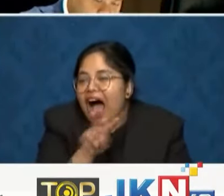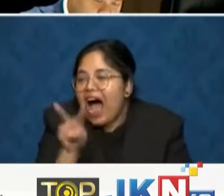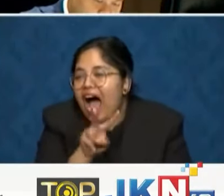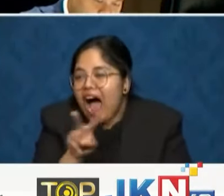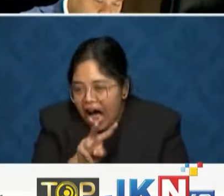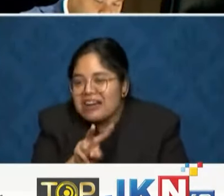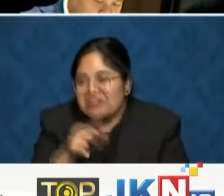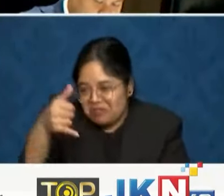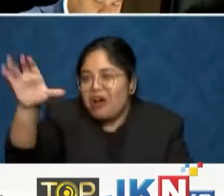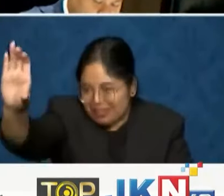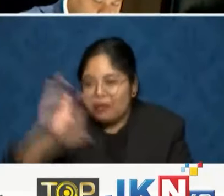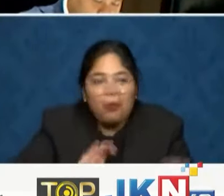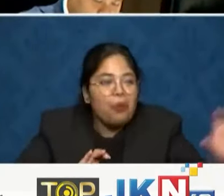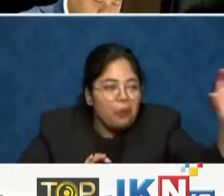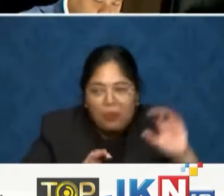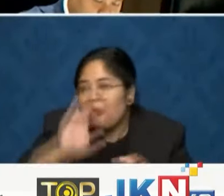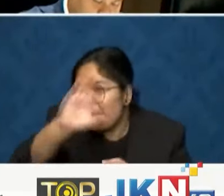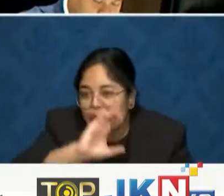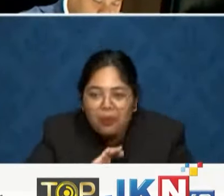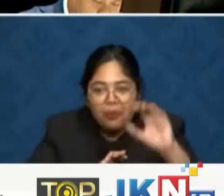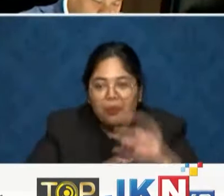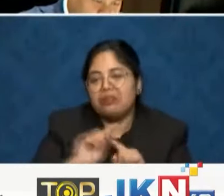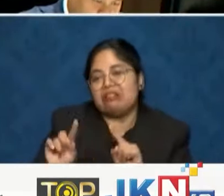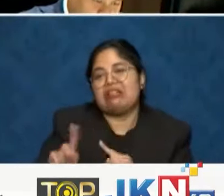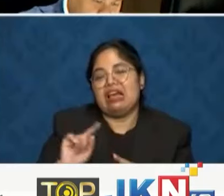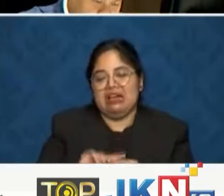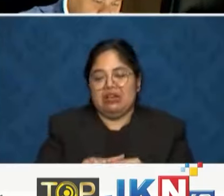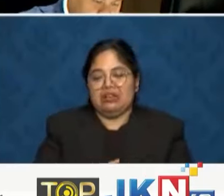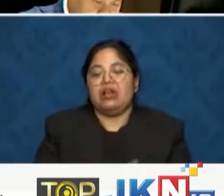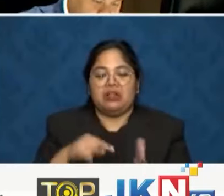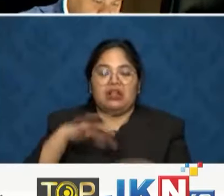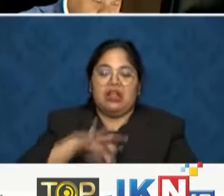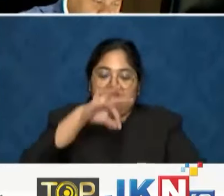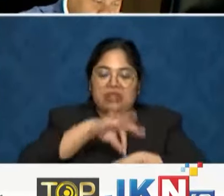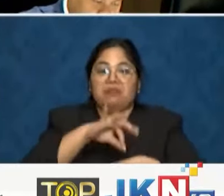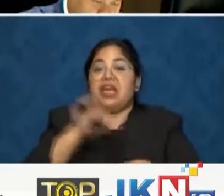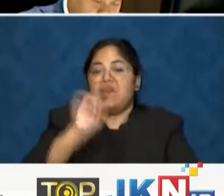บังคับการประชุมรวมไปถึงพระราชบัญญัติ ราชทานปี 60 กฎกระทรวงที่ออกปี 63 ซึ่ง